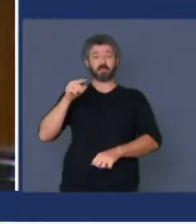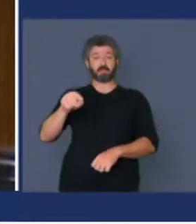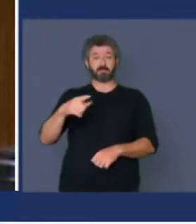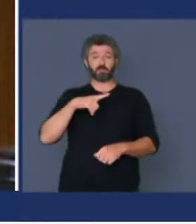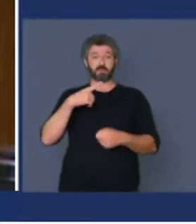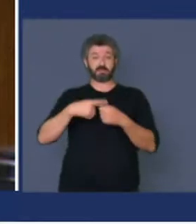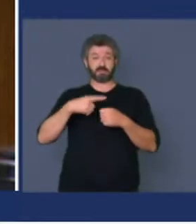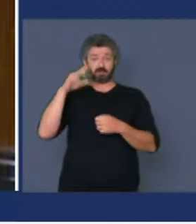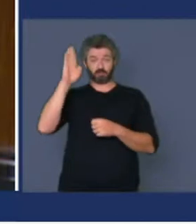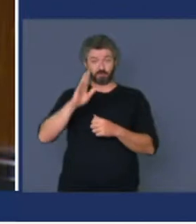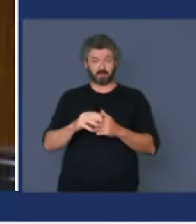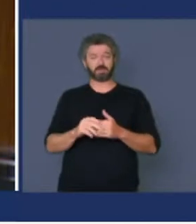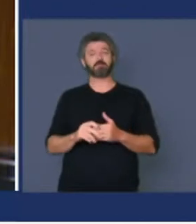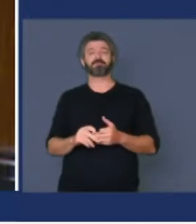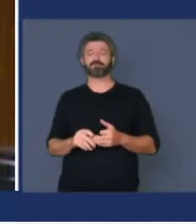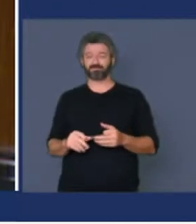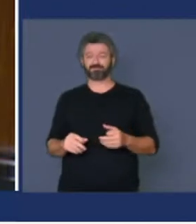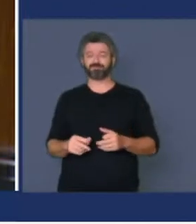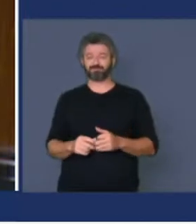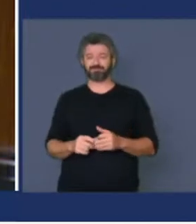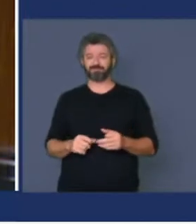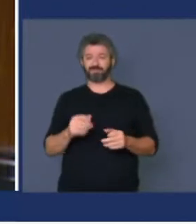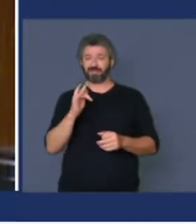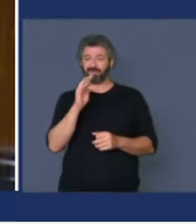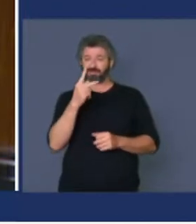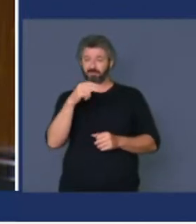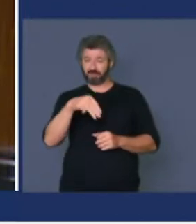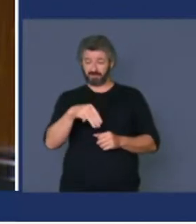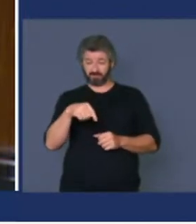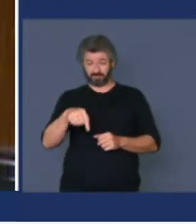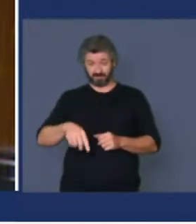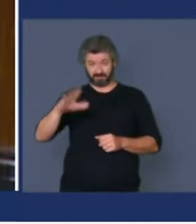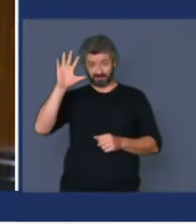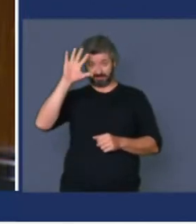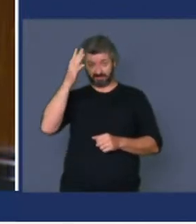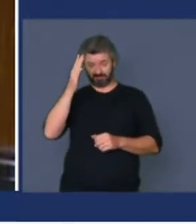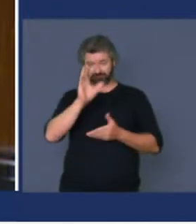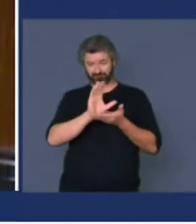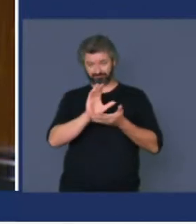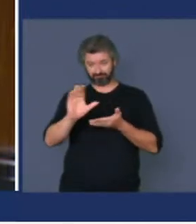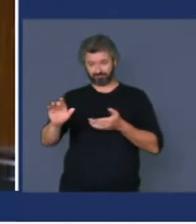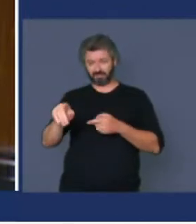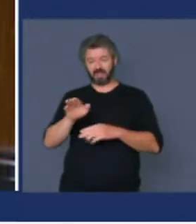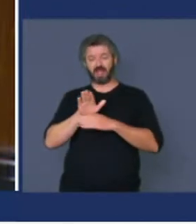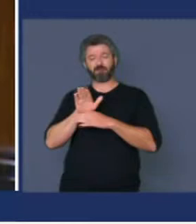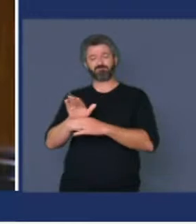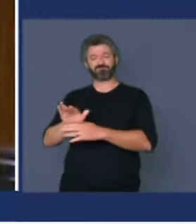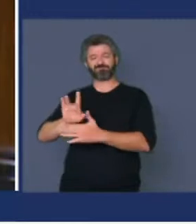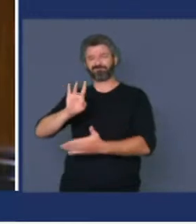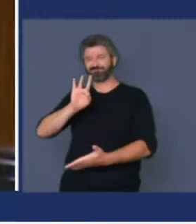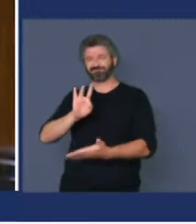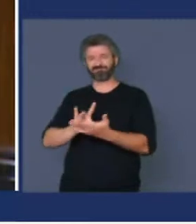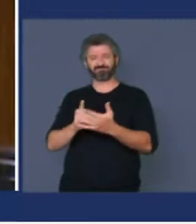DECISÃO AQUI DO PARLAMENTO BRASILEIRO É EFETIVAMENTE A TRANSFERÊNCIA PARA A VIABILIZAÇÃO DE POLÍTICAS PÚBLICAS NA DEMOCRATIZAÇÃO